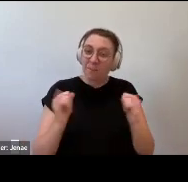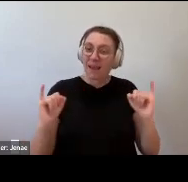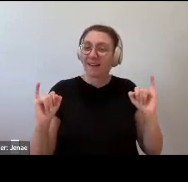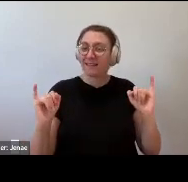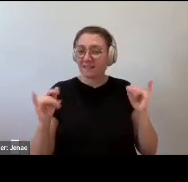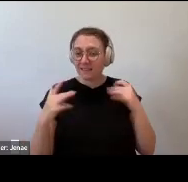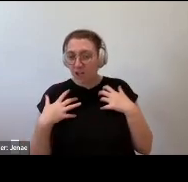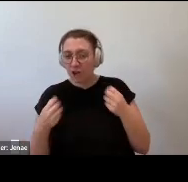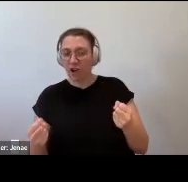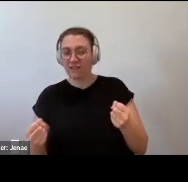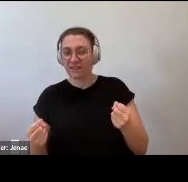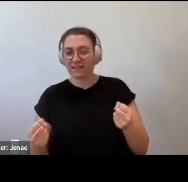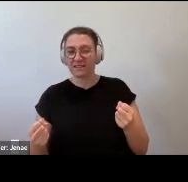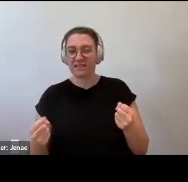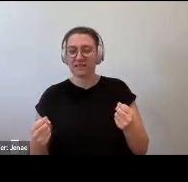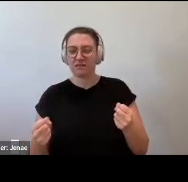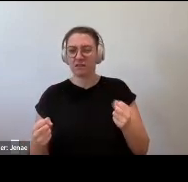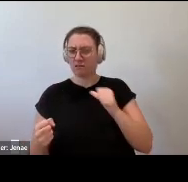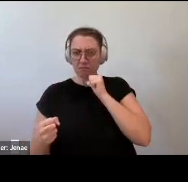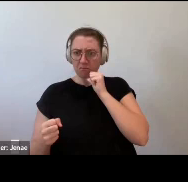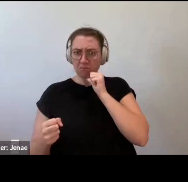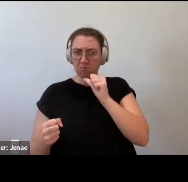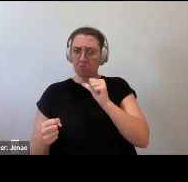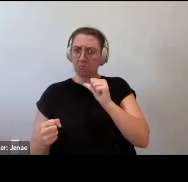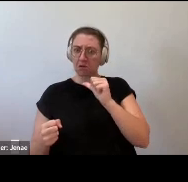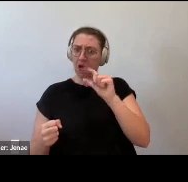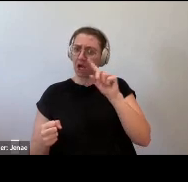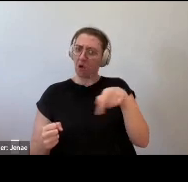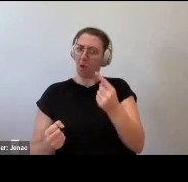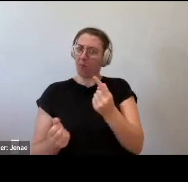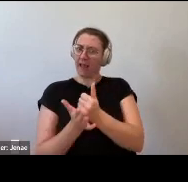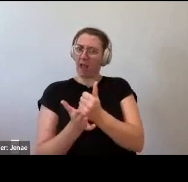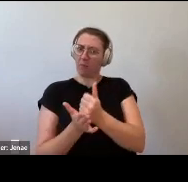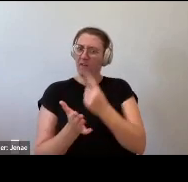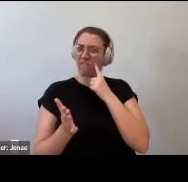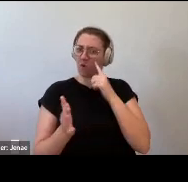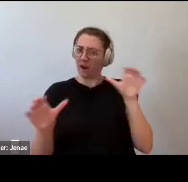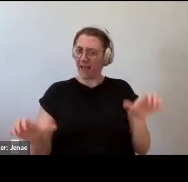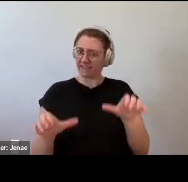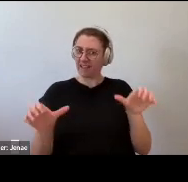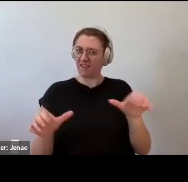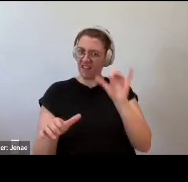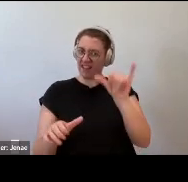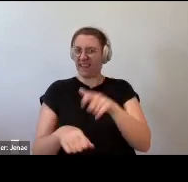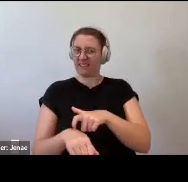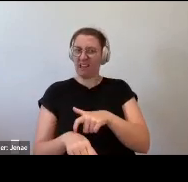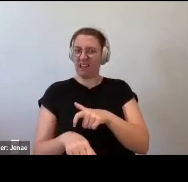, y no solo es particularmente útil para la actividad en la que se trabaja en ese momento, sino que se piensa